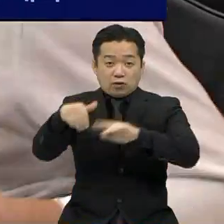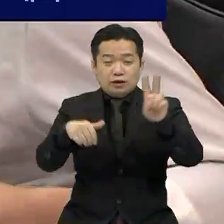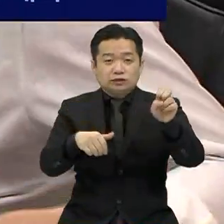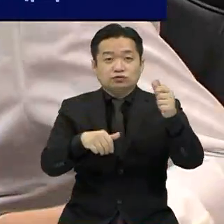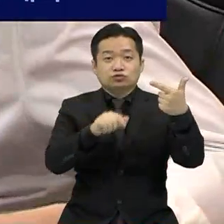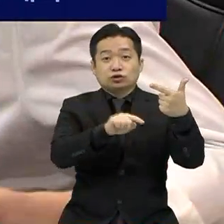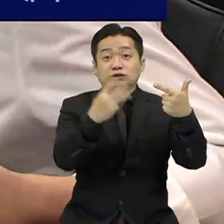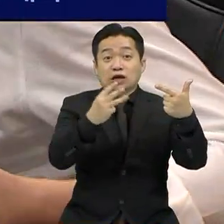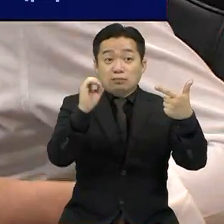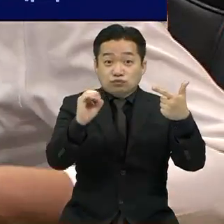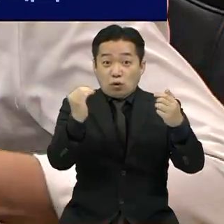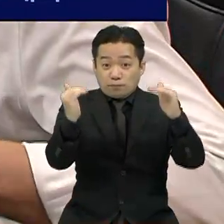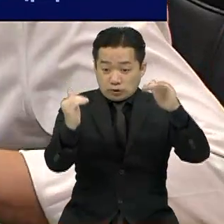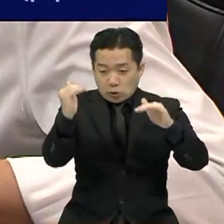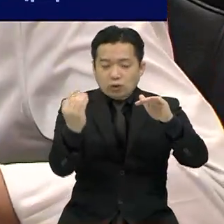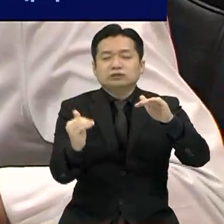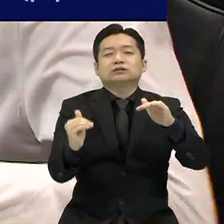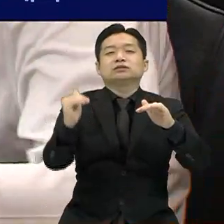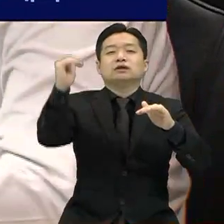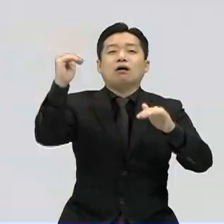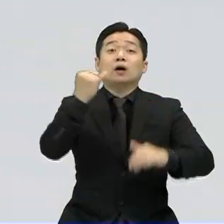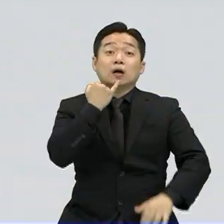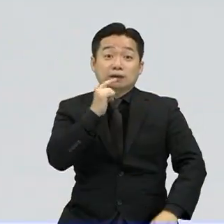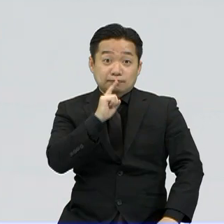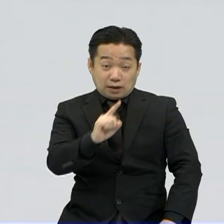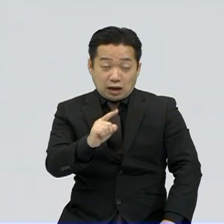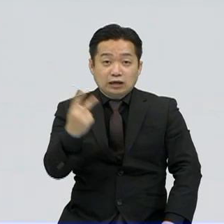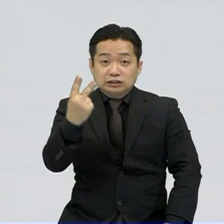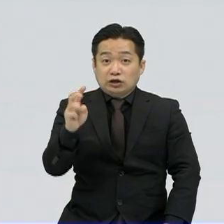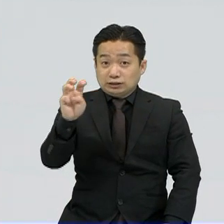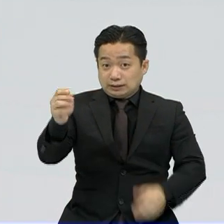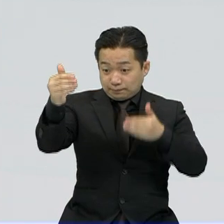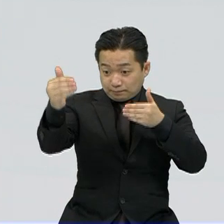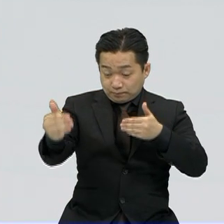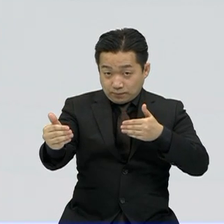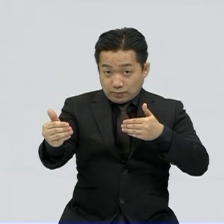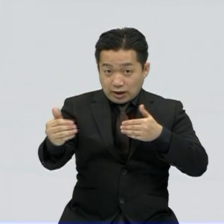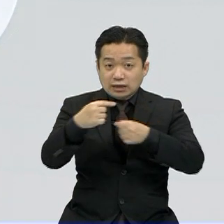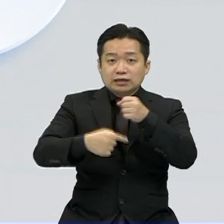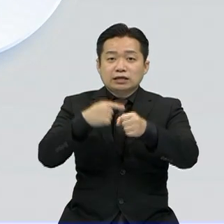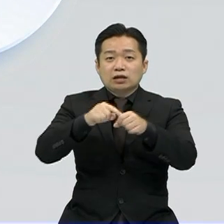26.3%보다 크게 늘었습니다. 2030년까지 연 평균 감축률이 4.19%인데